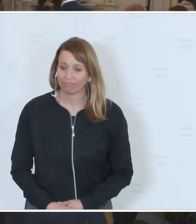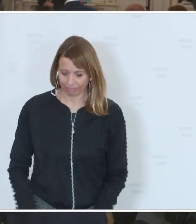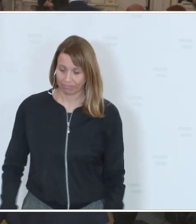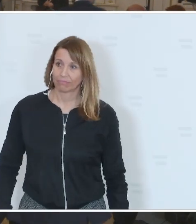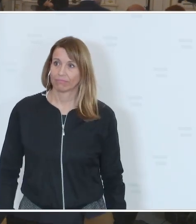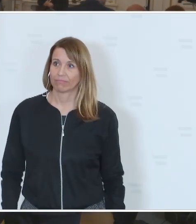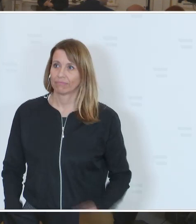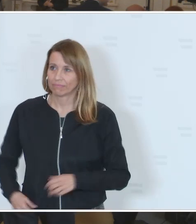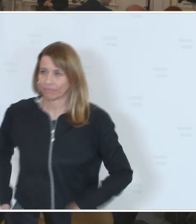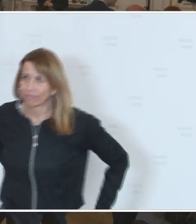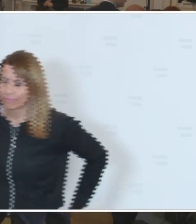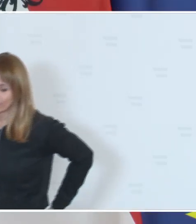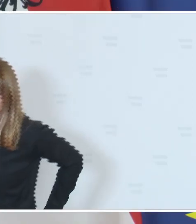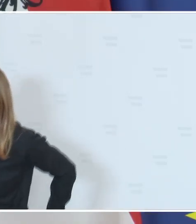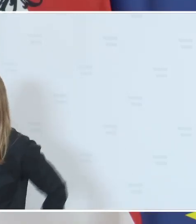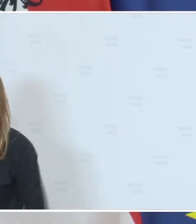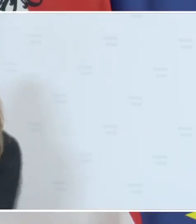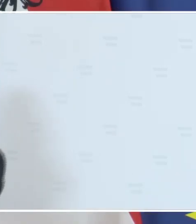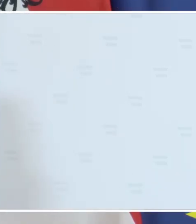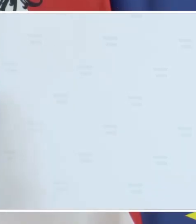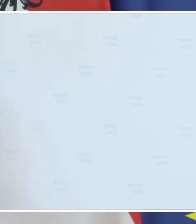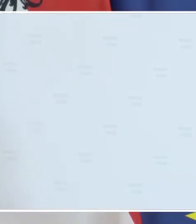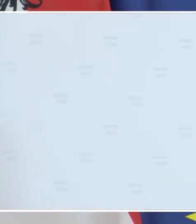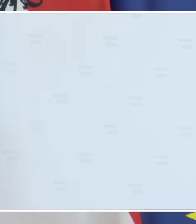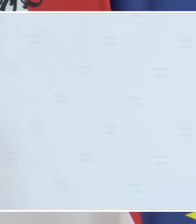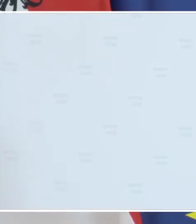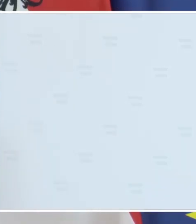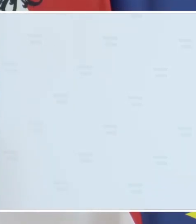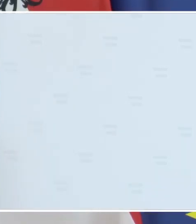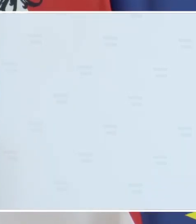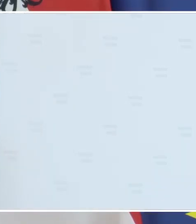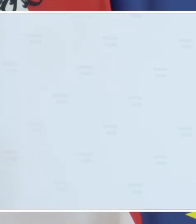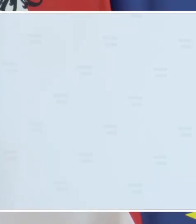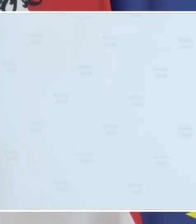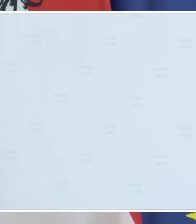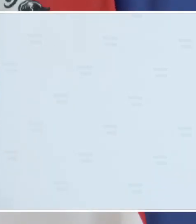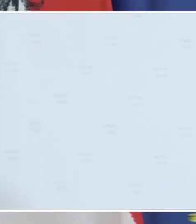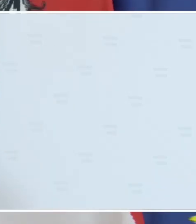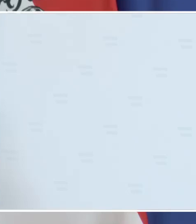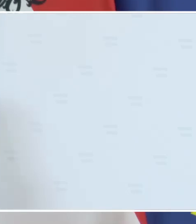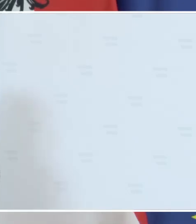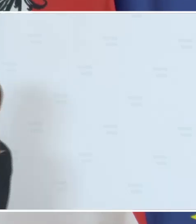Österreich bist. Malta und Österreich verbindet eine lange Freundschaft zwischen den beiden